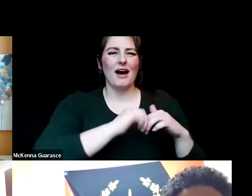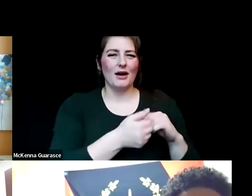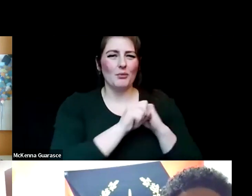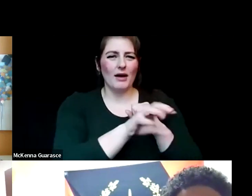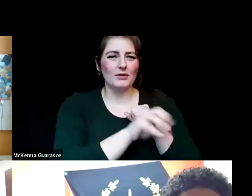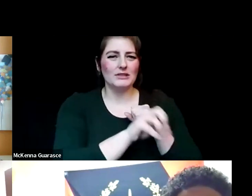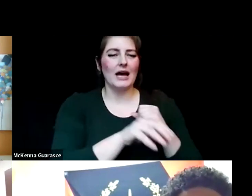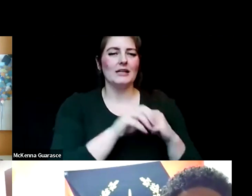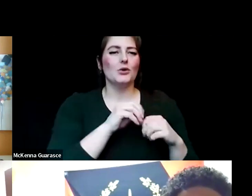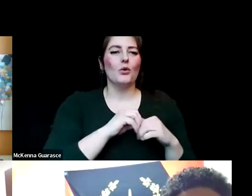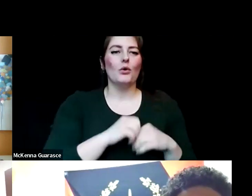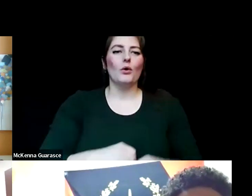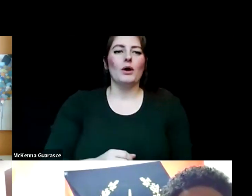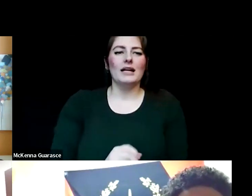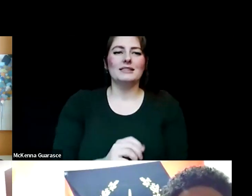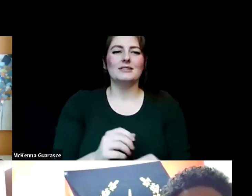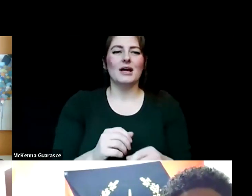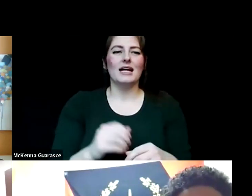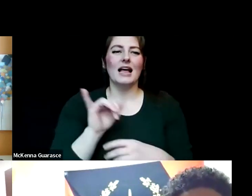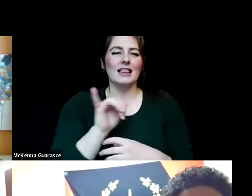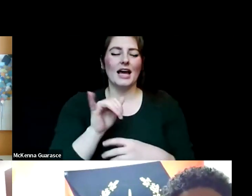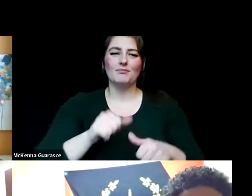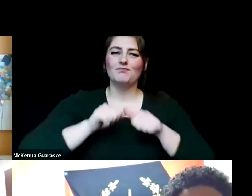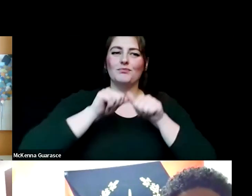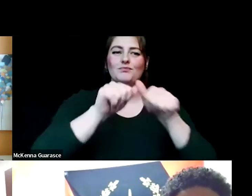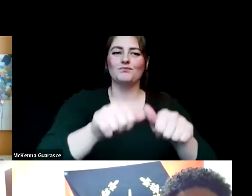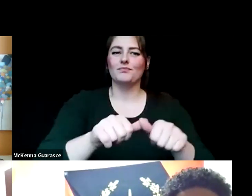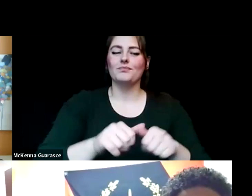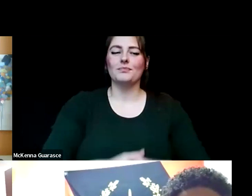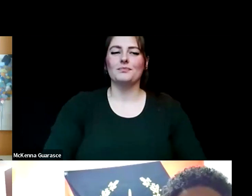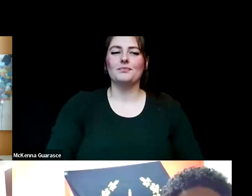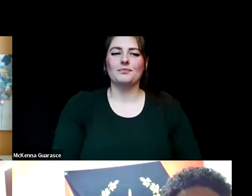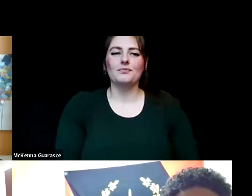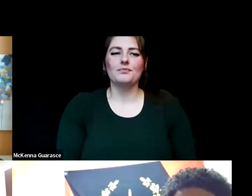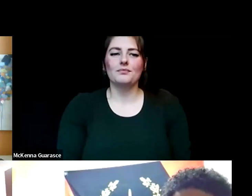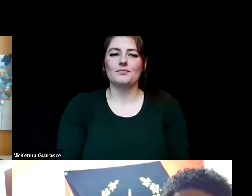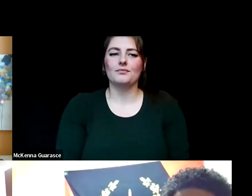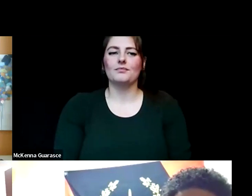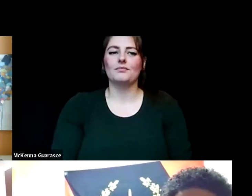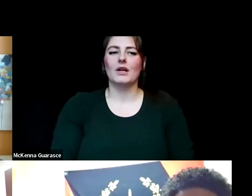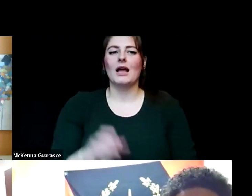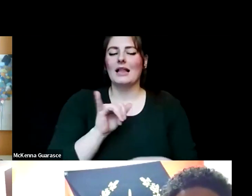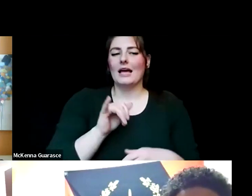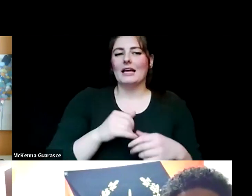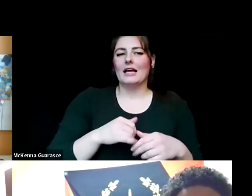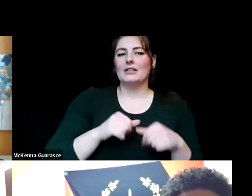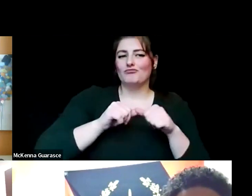y está relacionado con la longevidad y la constancia, eso hará que el esfuerzo de frutos con el tiempo.